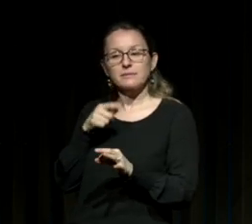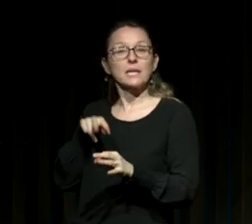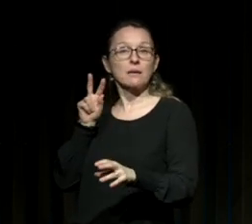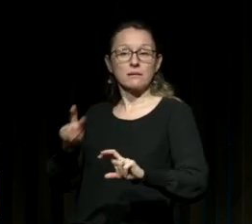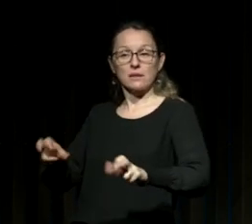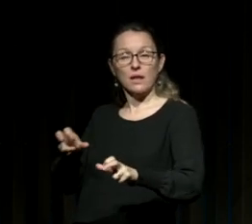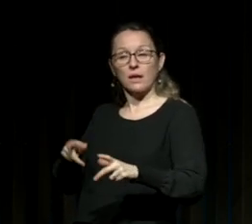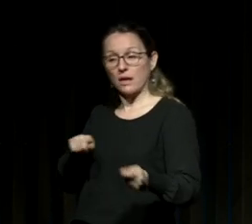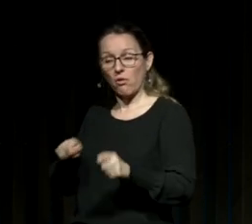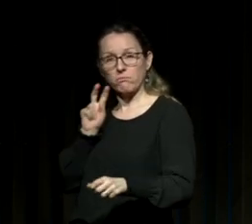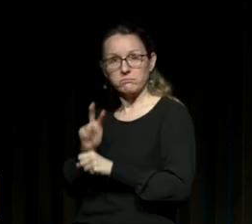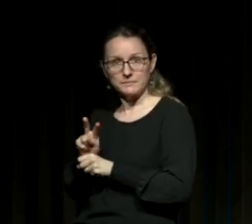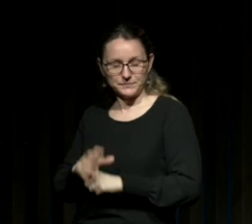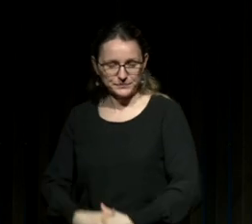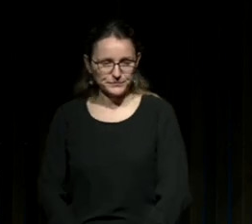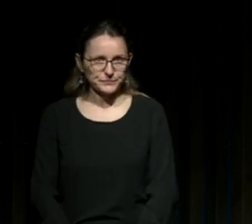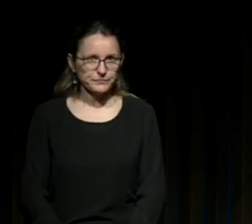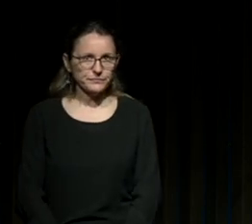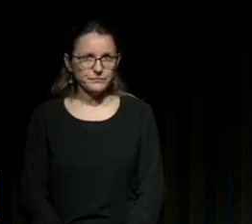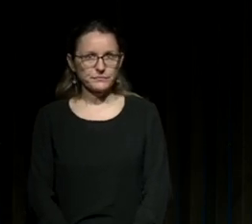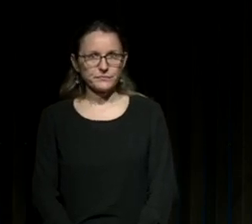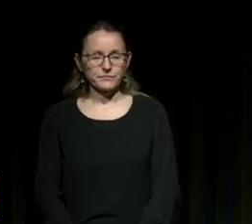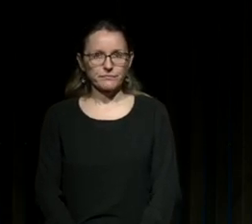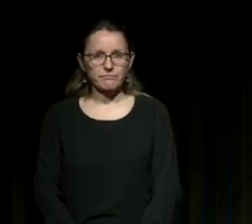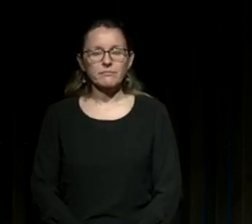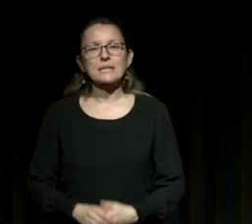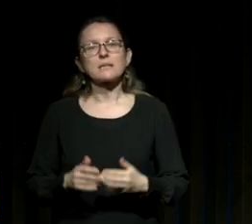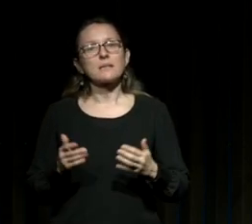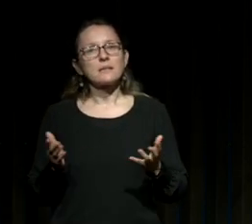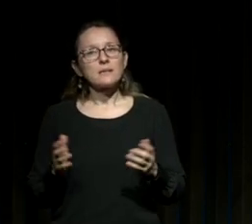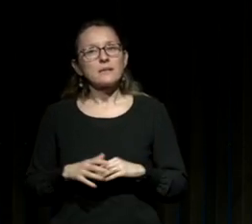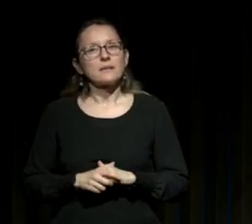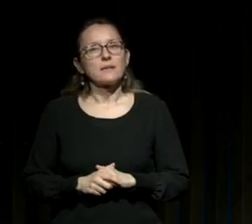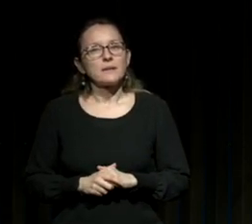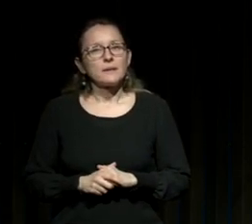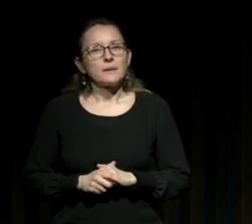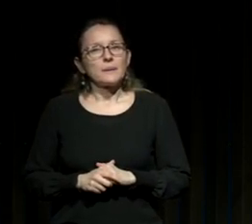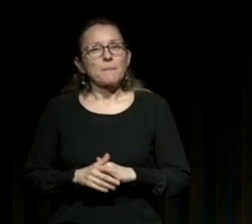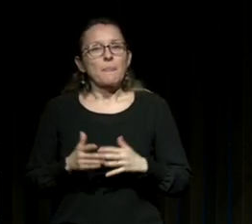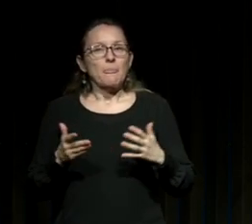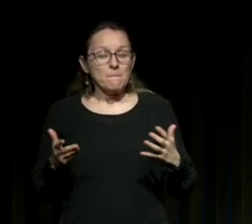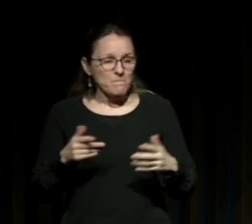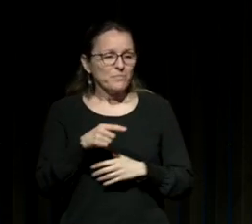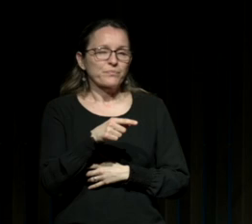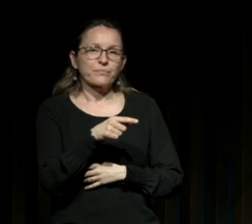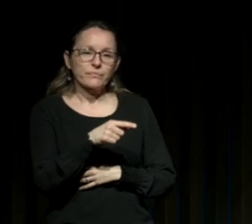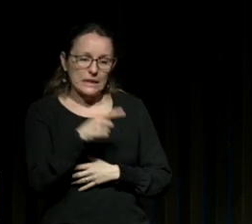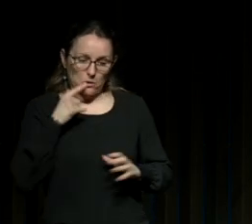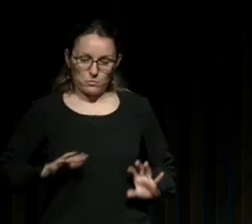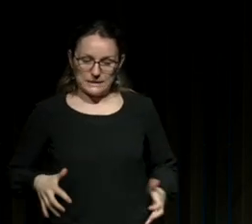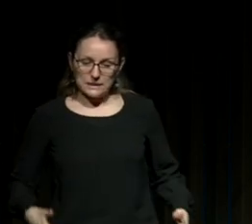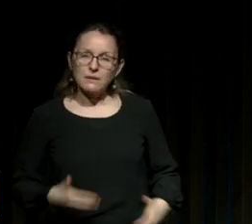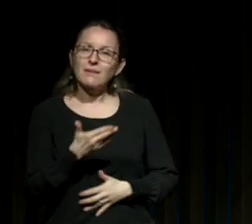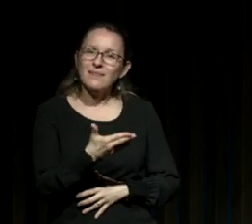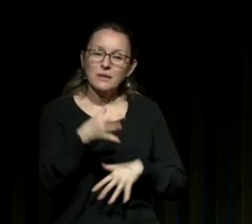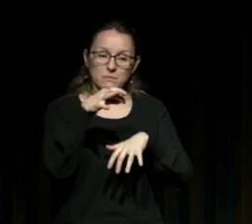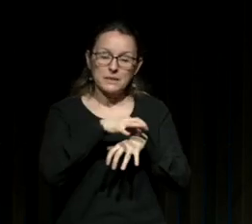voilà donc l'obésité c'est une maladie chronique une maladie chronique complexe